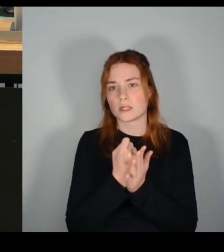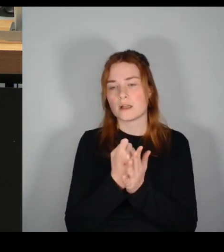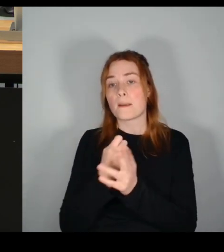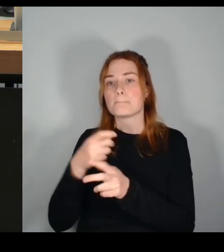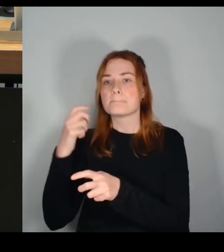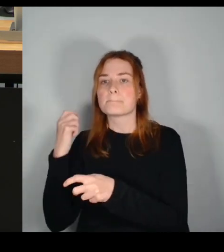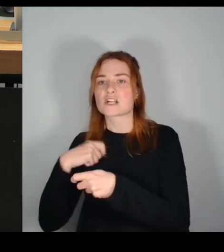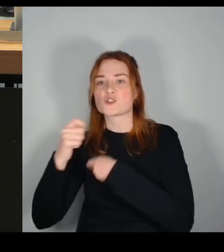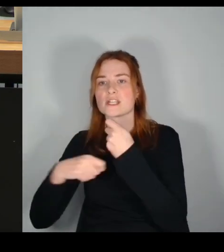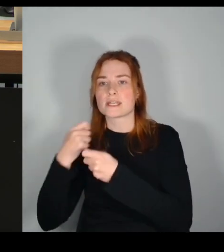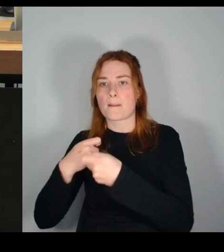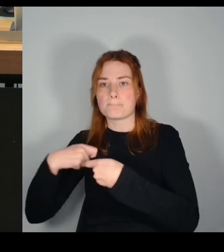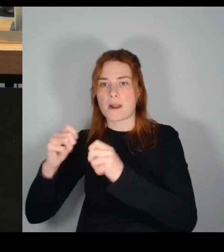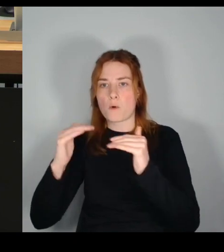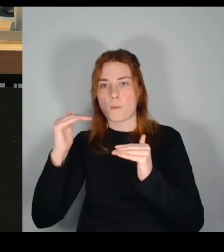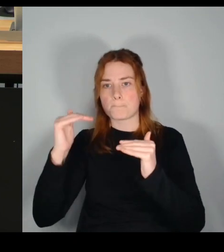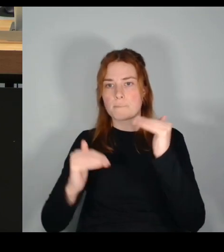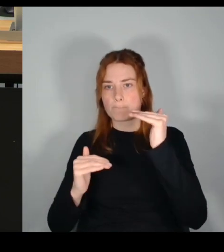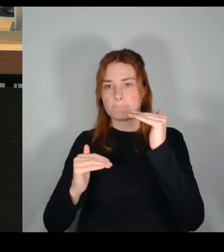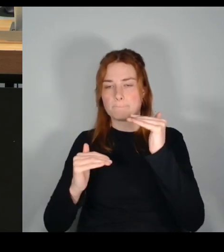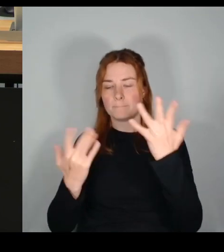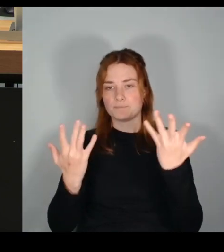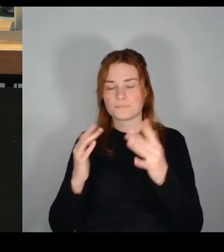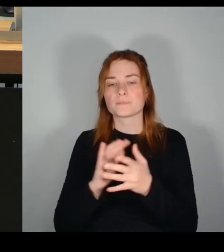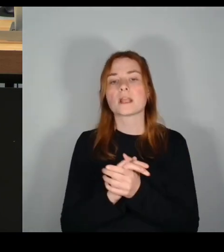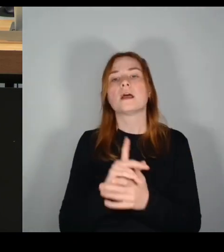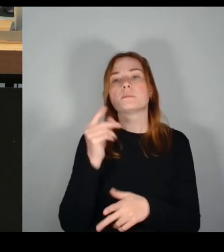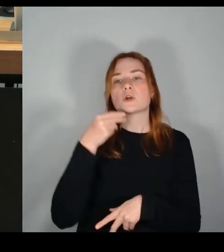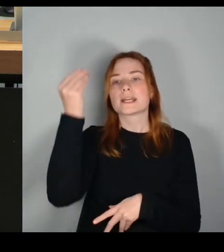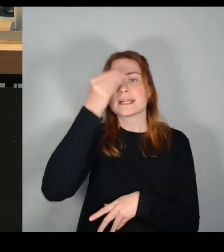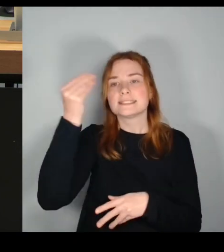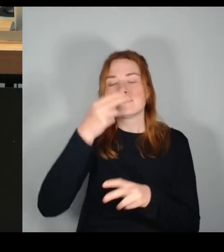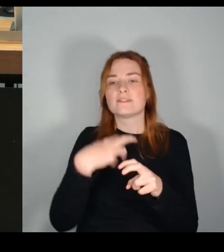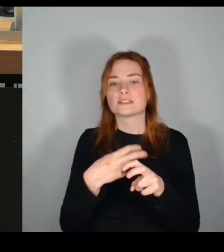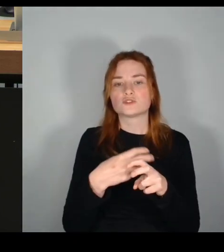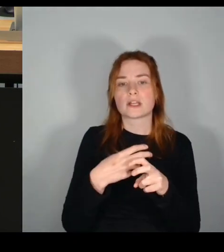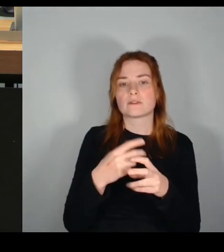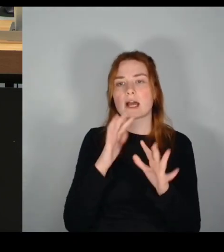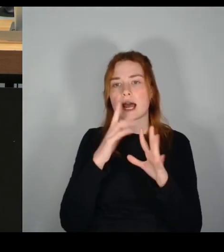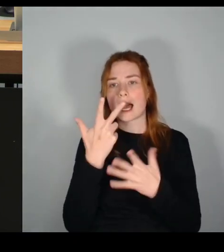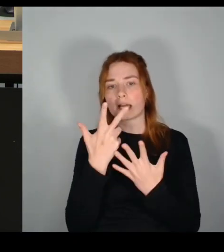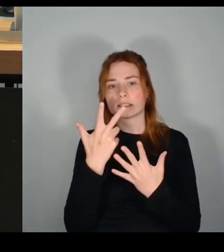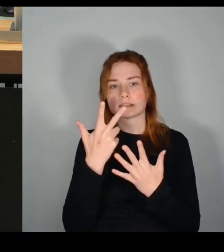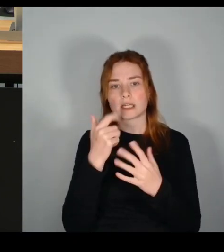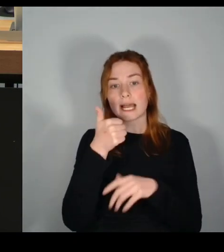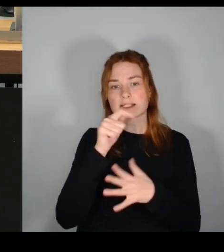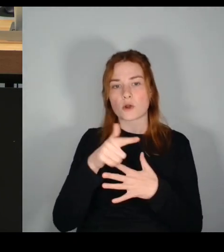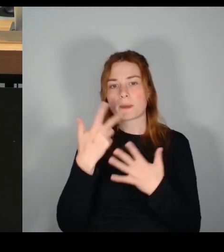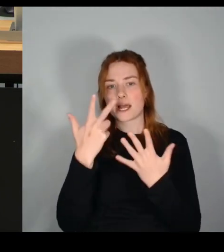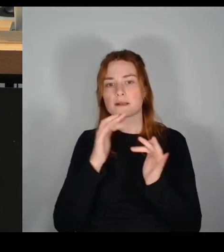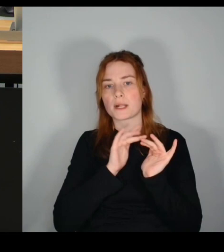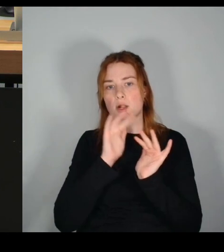1,8 Millionen Menschen beschäftigt. Zu den besonderen Herausforderungen dieser Branche gehörte und jetzt kommt es auch wieder die Bewältigung